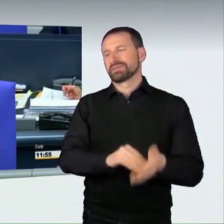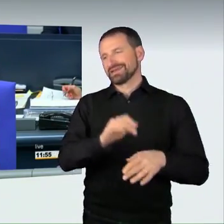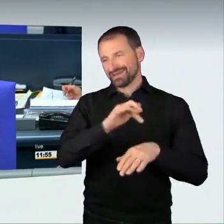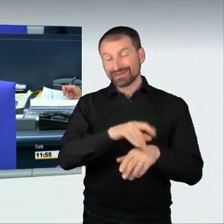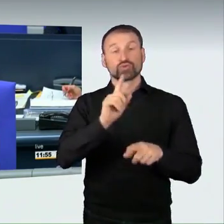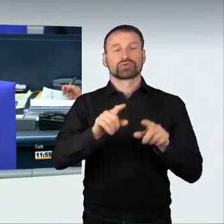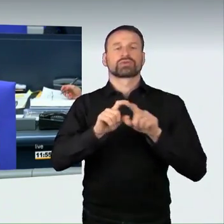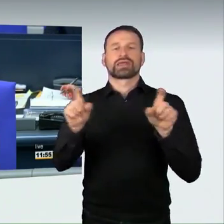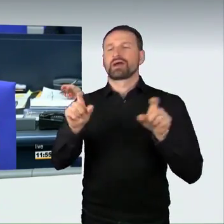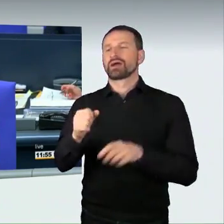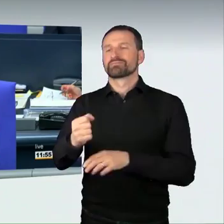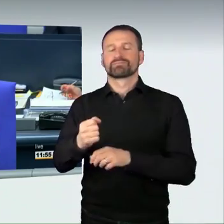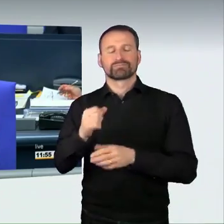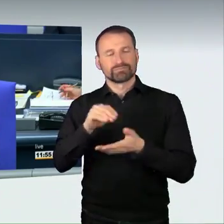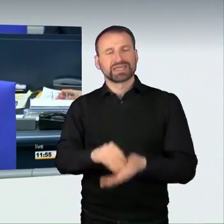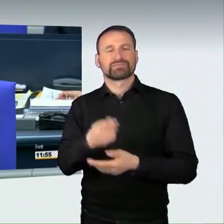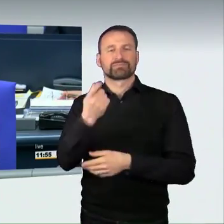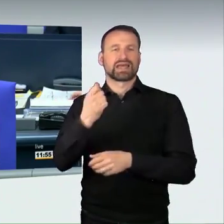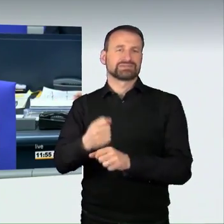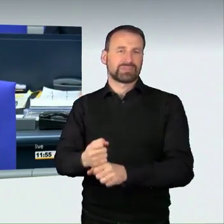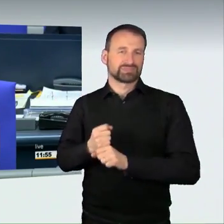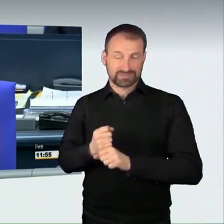Über die Beschlussempfehlung des Ausschusses für Recht und Verbraucherschutz